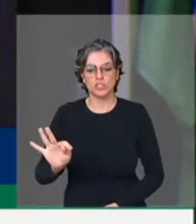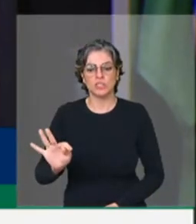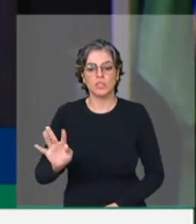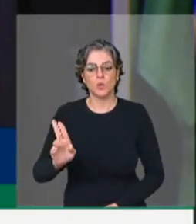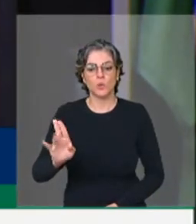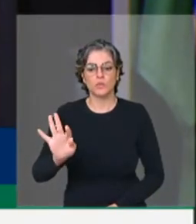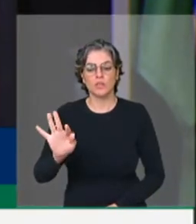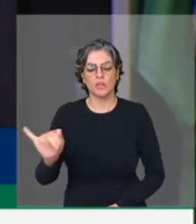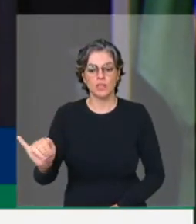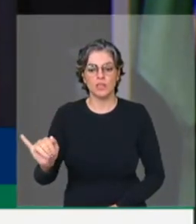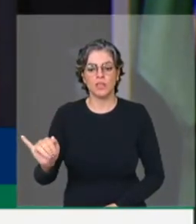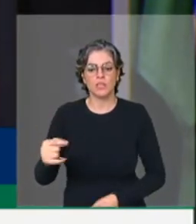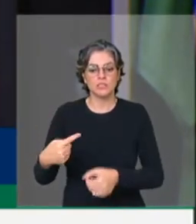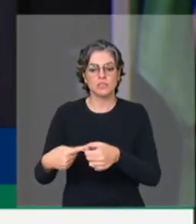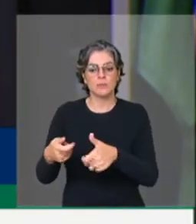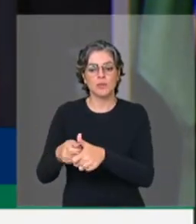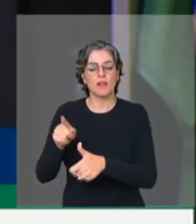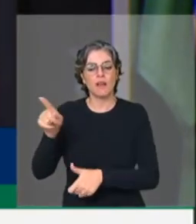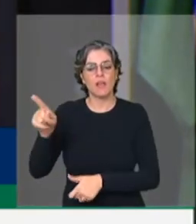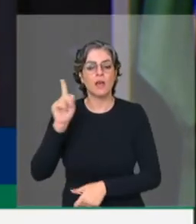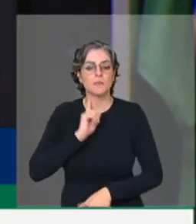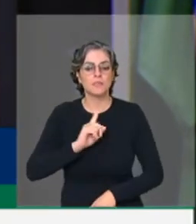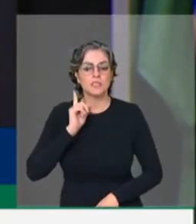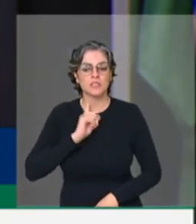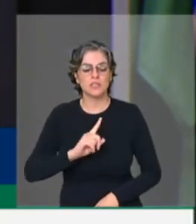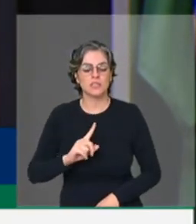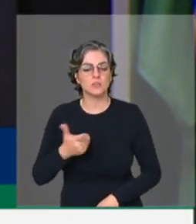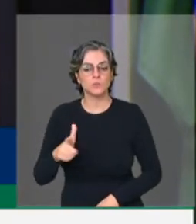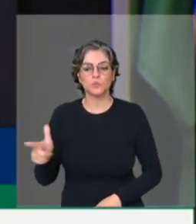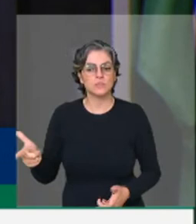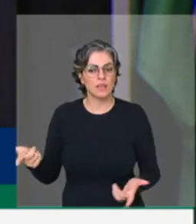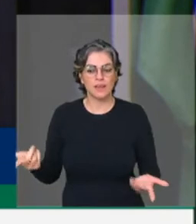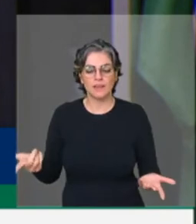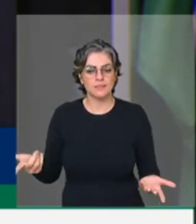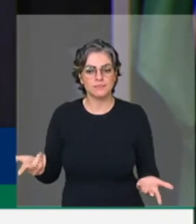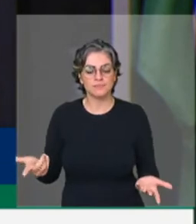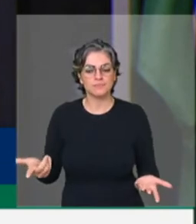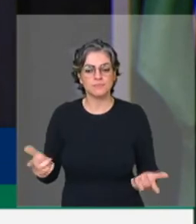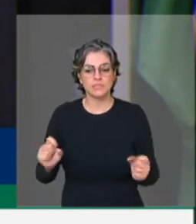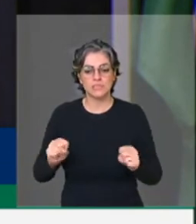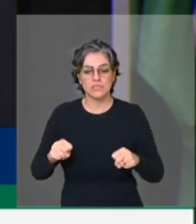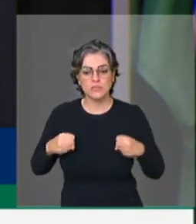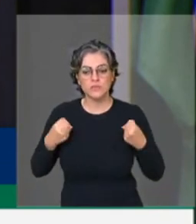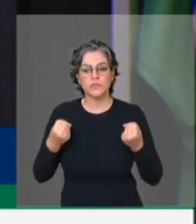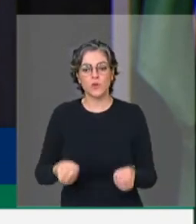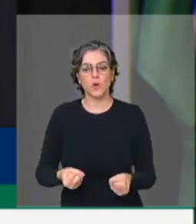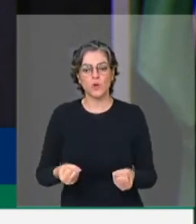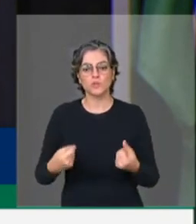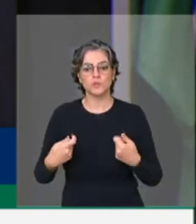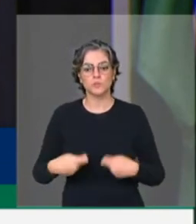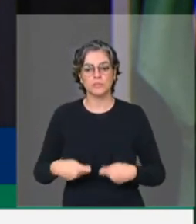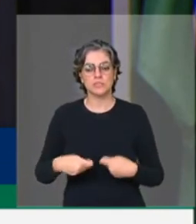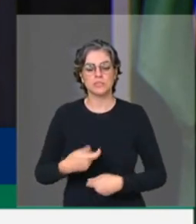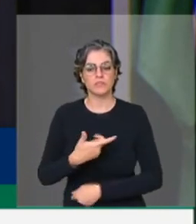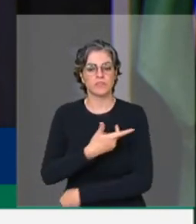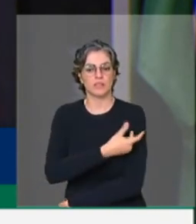KIT DE INTUBAÇÃO PARA PACIENTES NO INTERIOR DO ESTADO DE MINAS GERAIS. O ESFORÇO POR VACINA, O ESFORÇO PRO PAGAMENTO DO AUXÍLIO EMERGENCIAL QUE